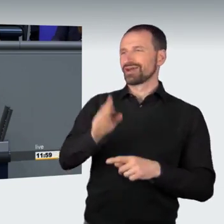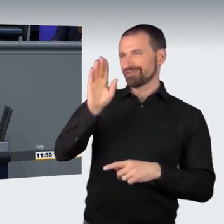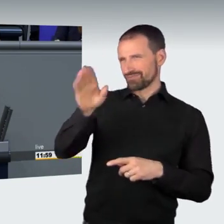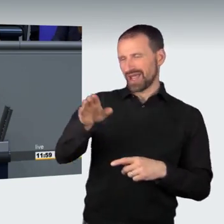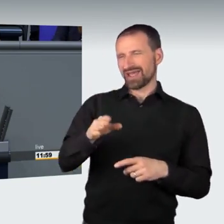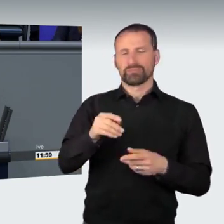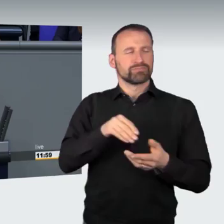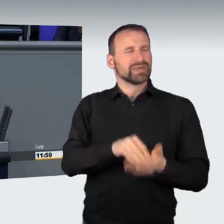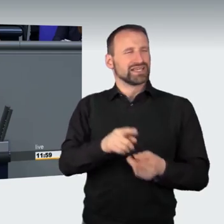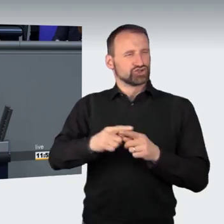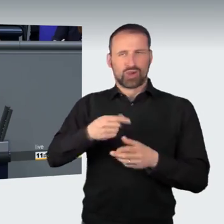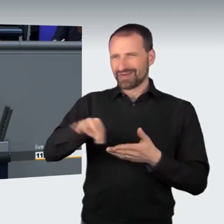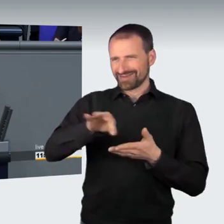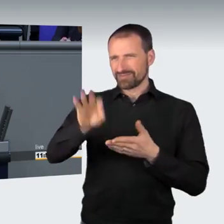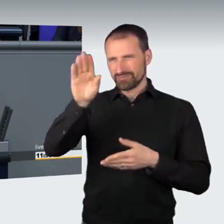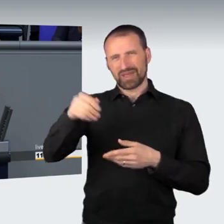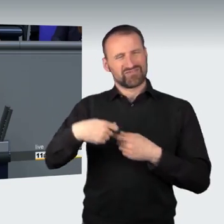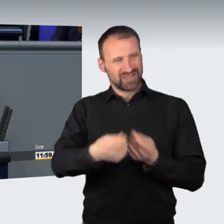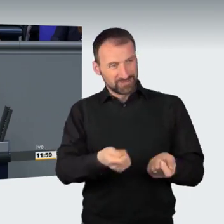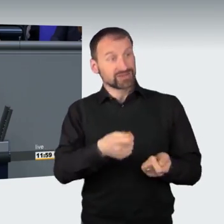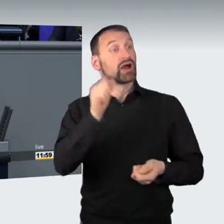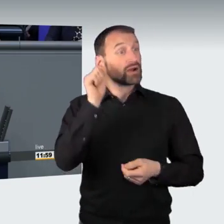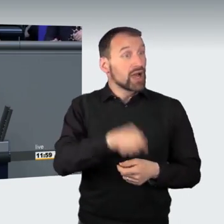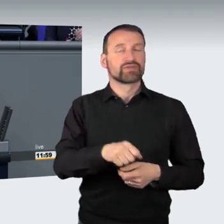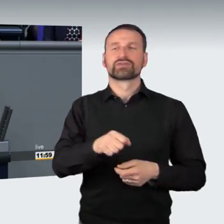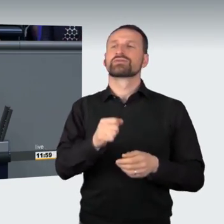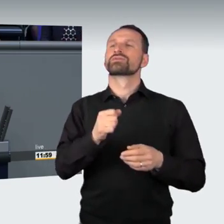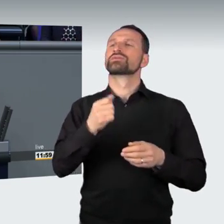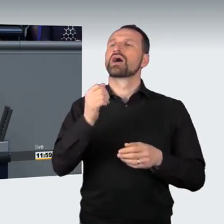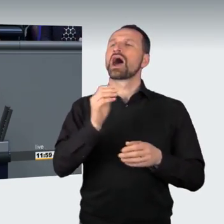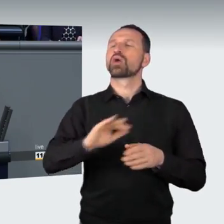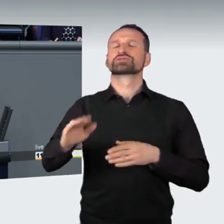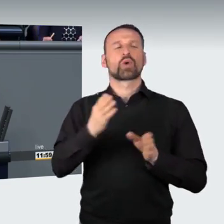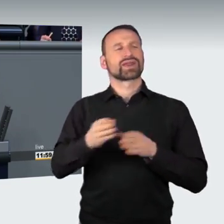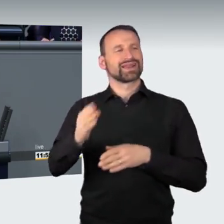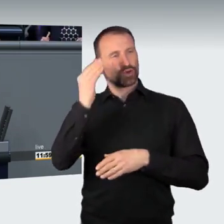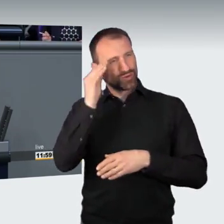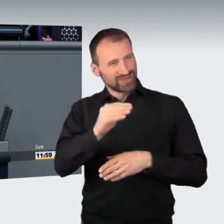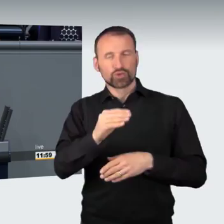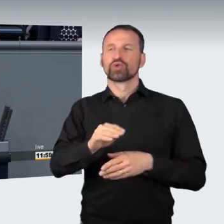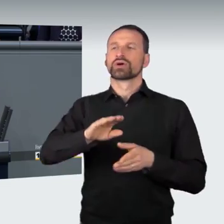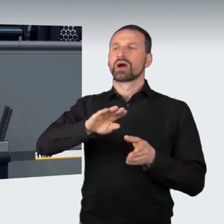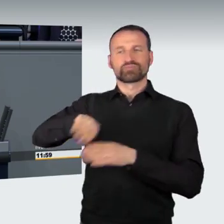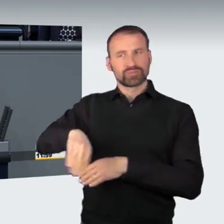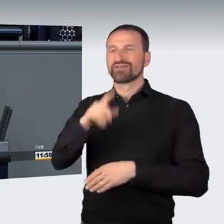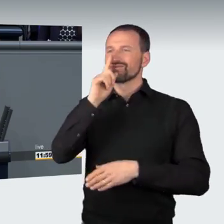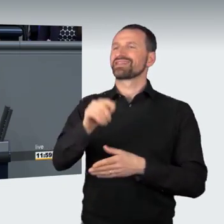dass er den Ausstand bezahlt, aber eine ordentliche Kündigung kann er dadurch nicht abwenden. Deswegen schicken dann findige Vermieter